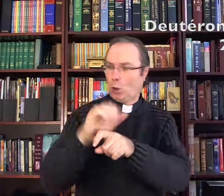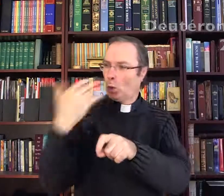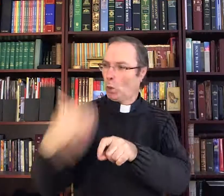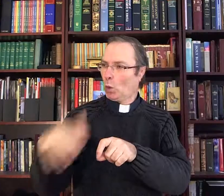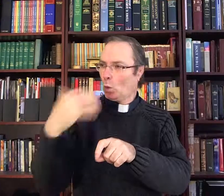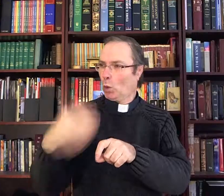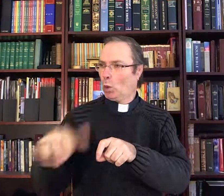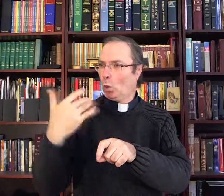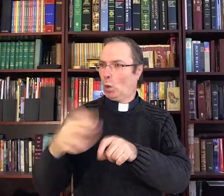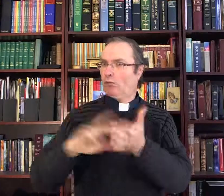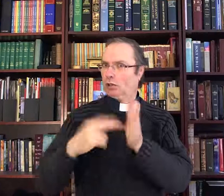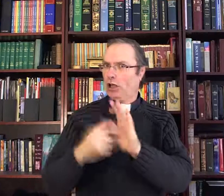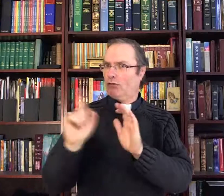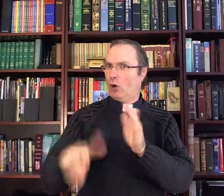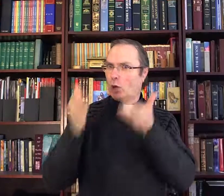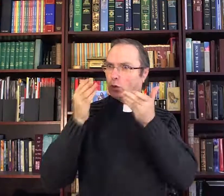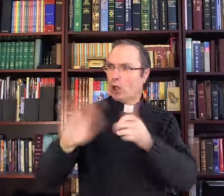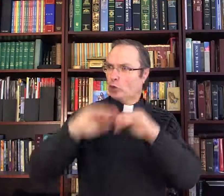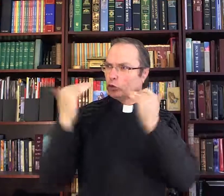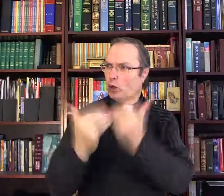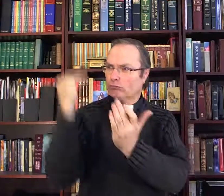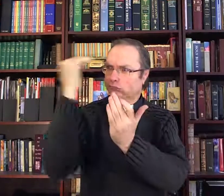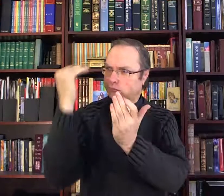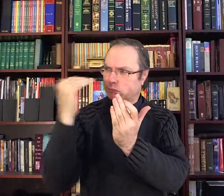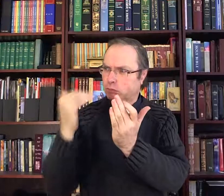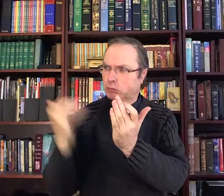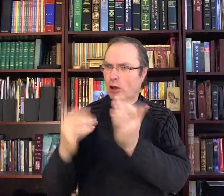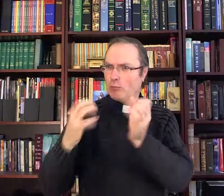Oh! ce qui signifiait qu’il faut obéir à tous les principes,